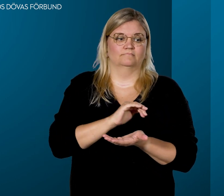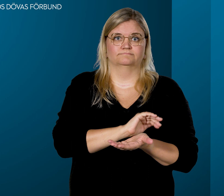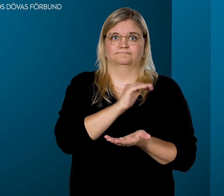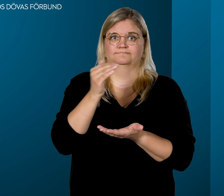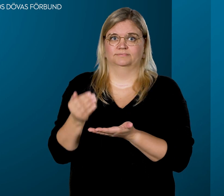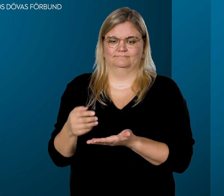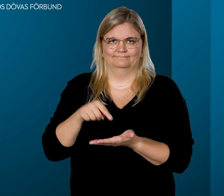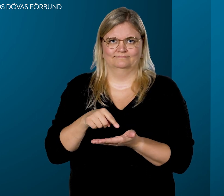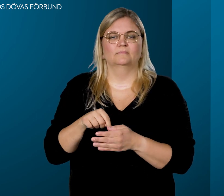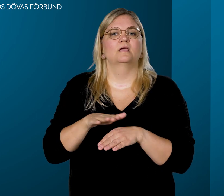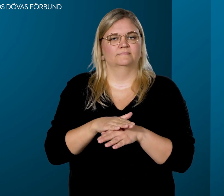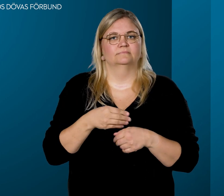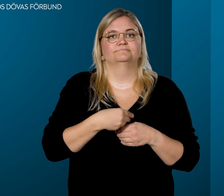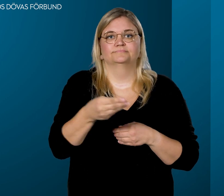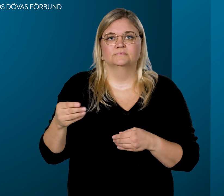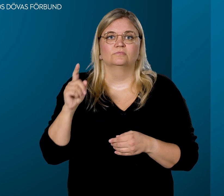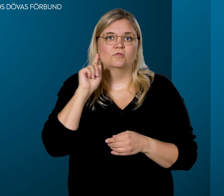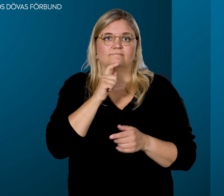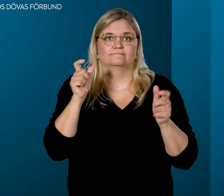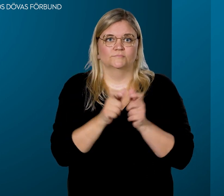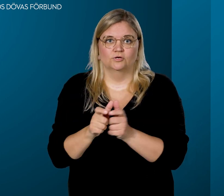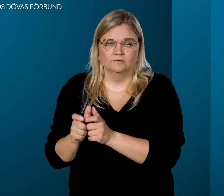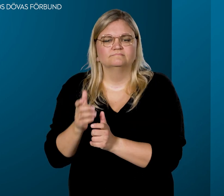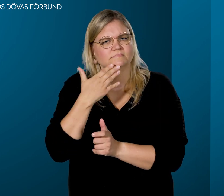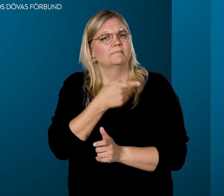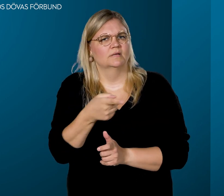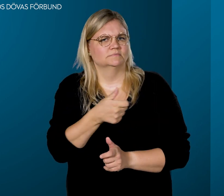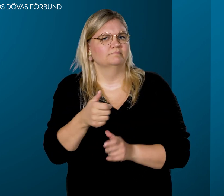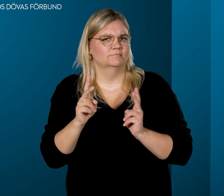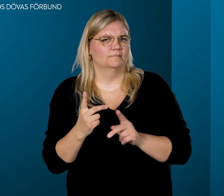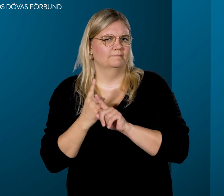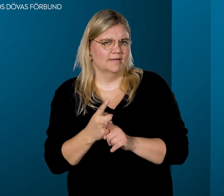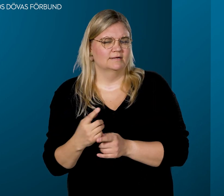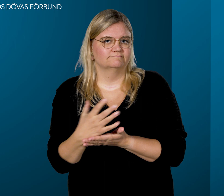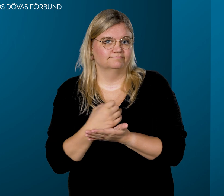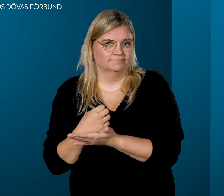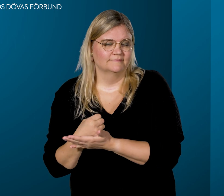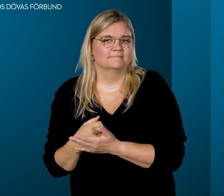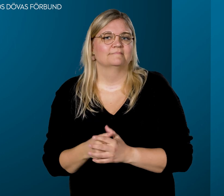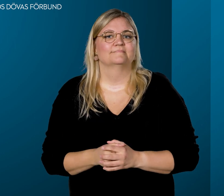och en del av stödet går till de deltagande dövföreningarna.